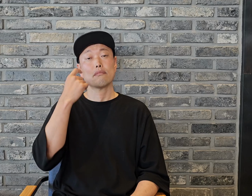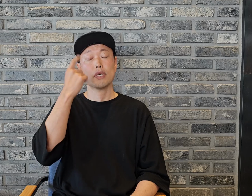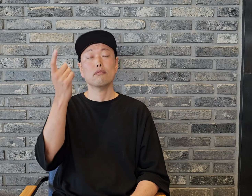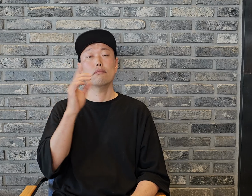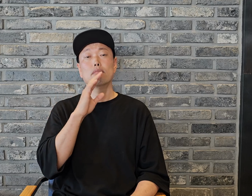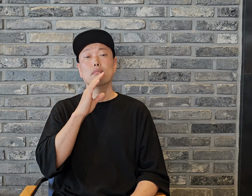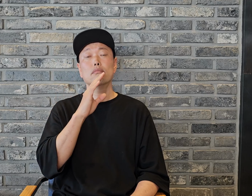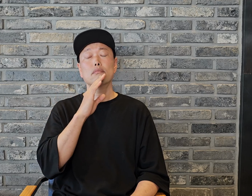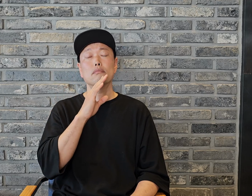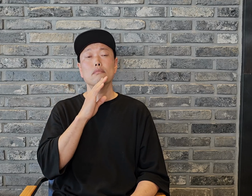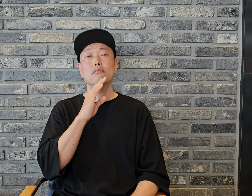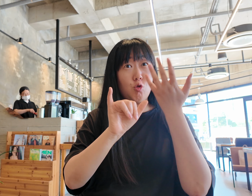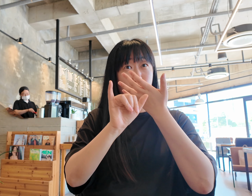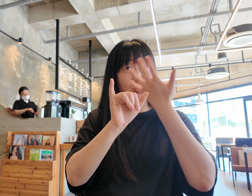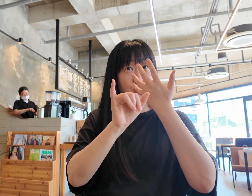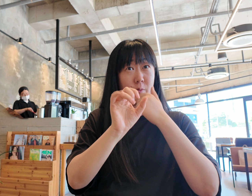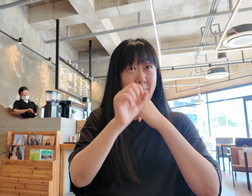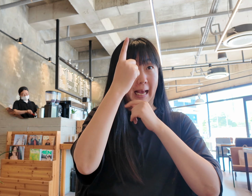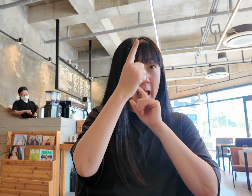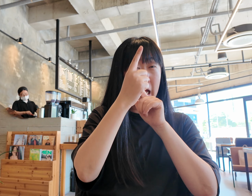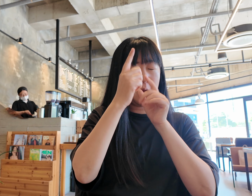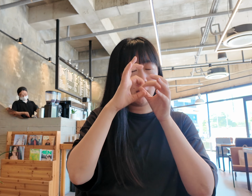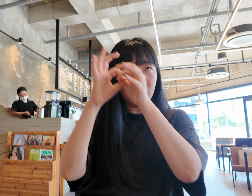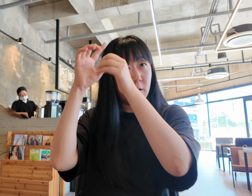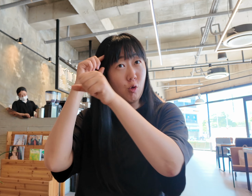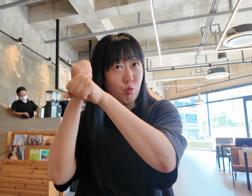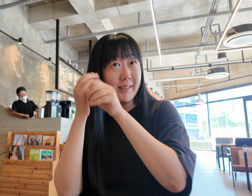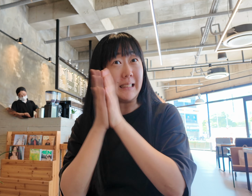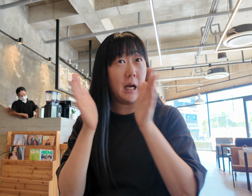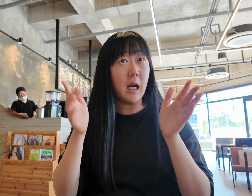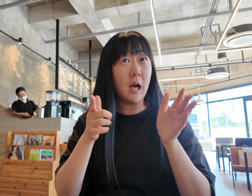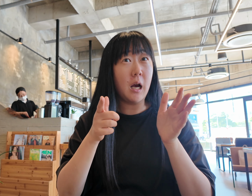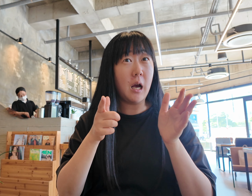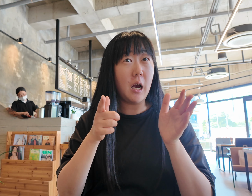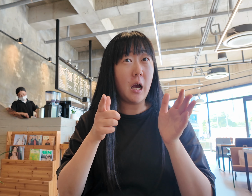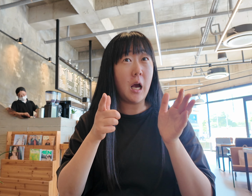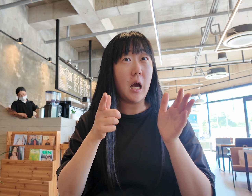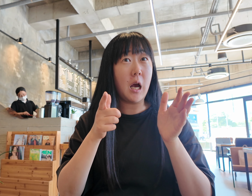맞아요 유튜브를 하면서 연구를 시작했나요?